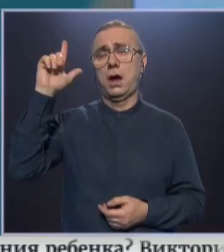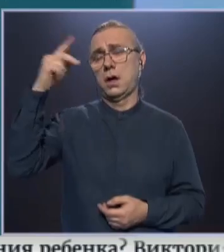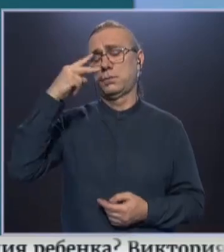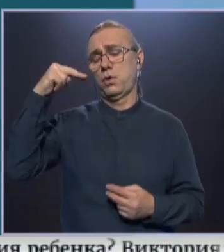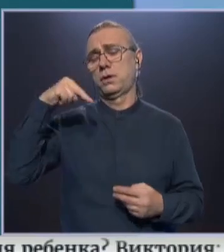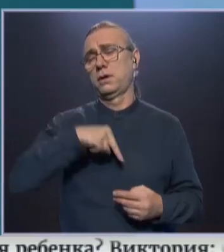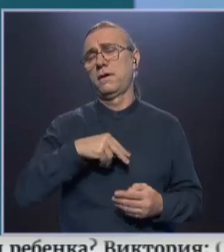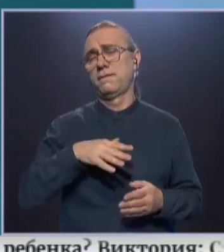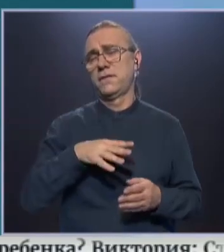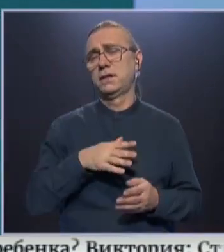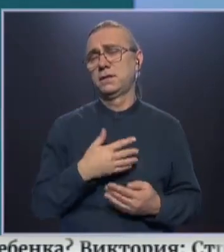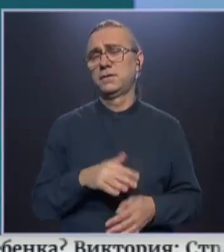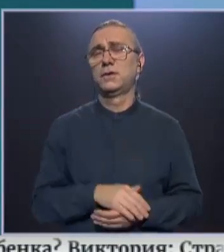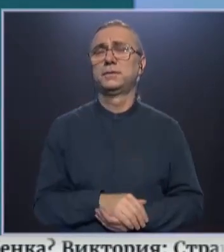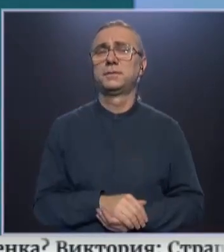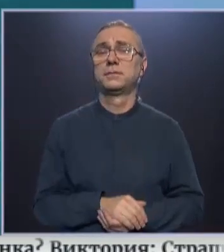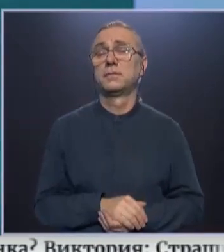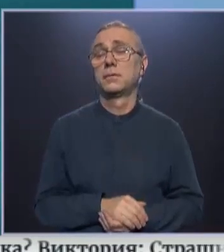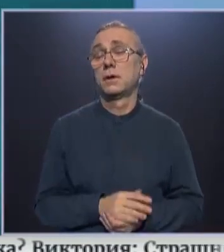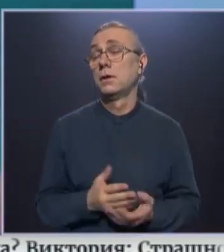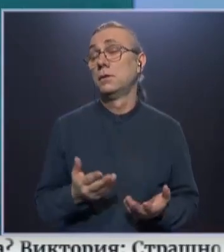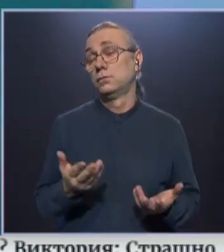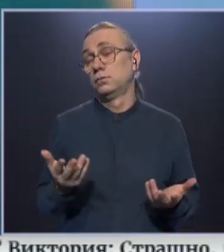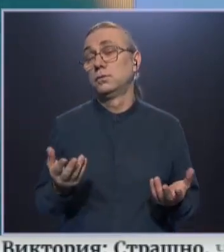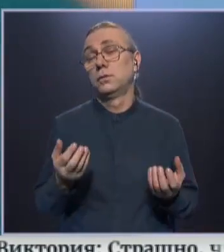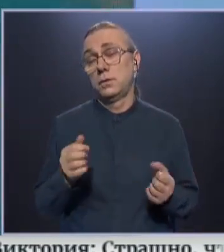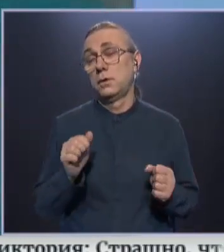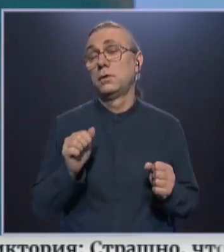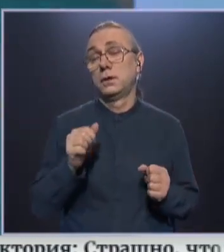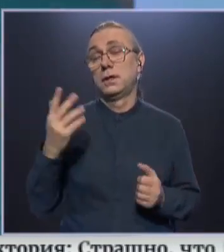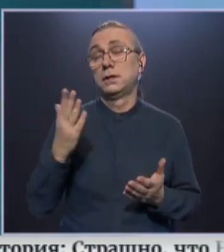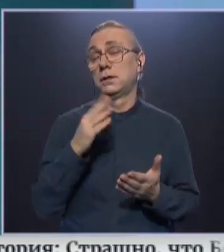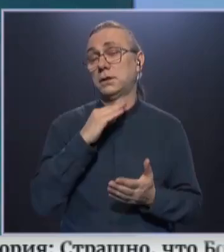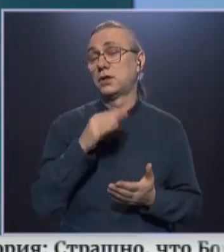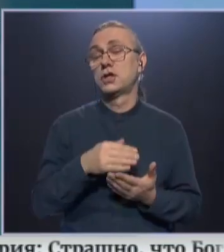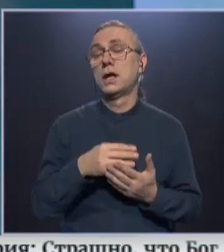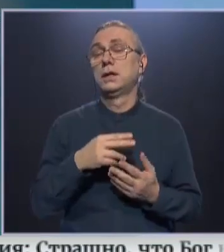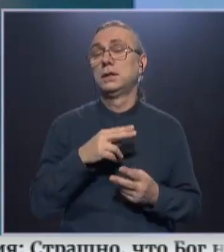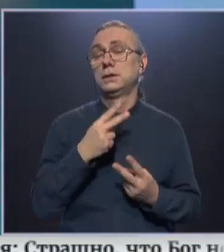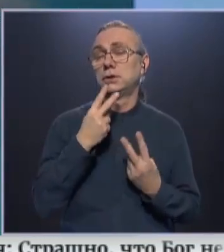Ну конечно достаточно созерцание благодарственную И благоговейного если бы девушка пришла в это состояние умиление